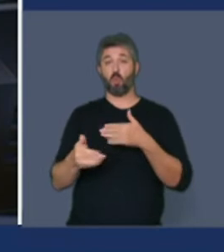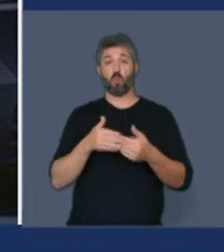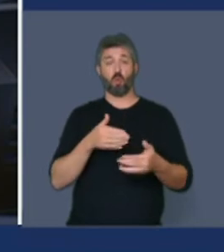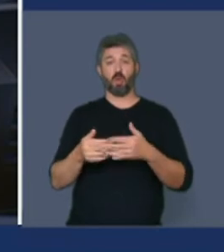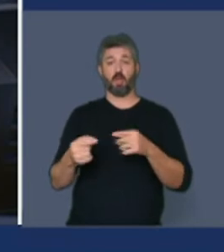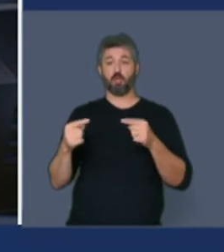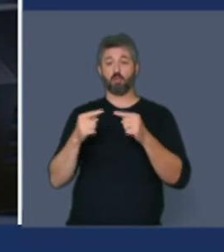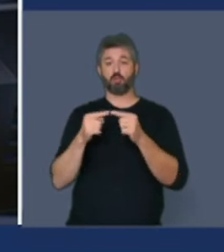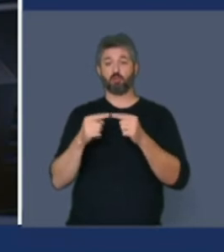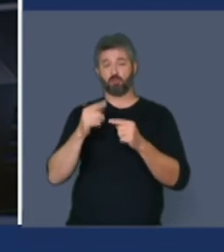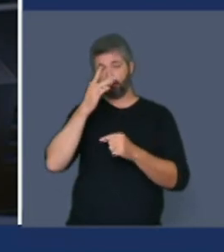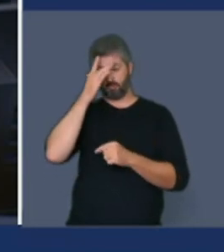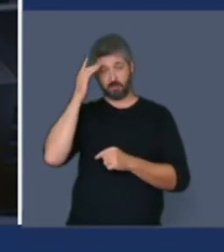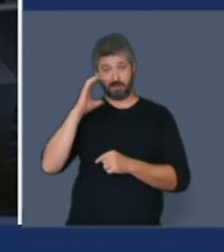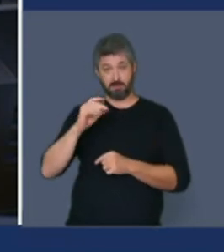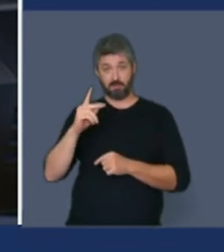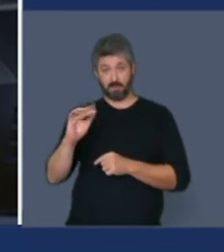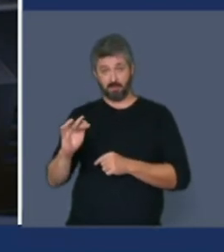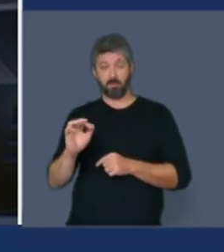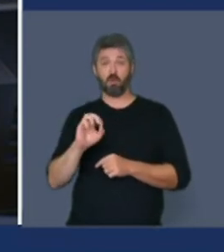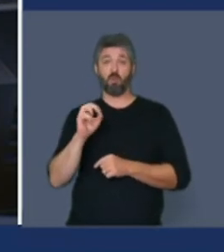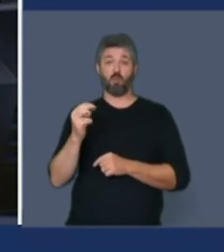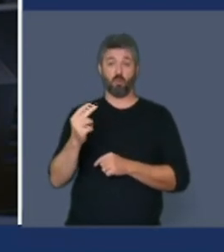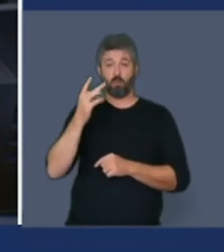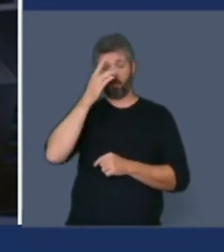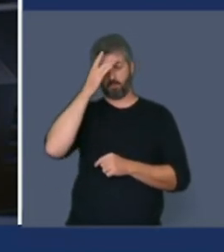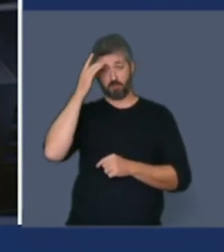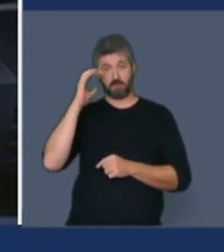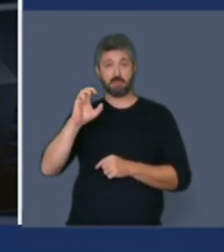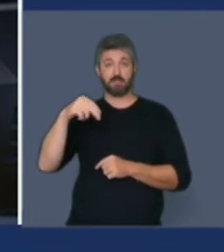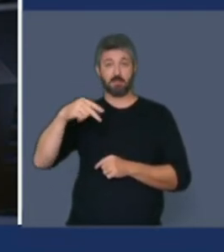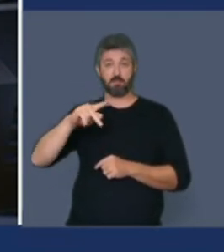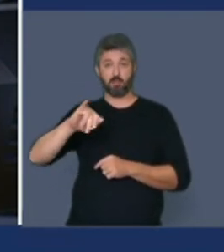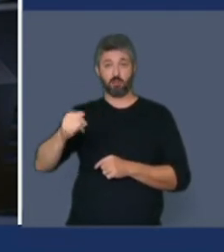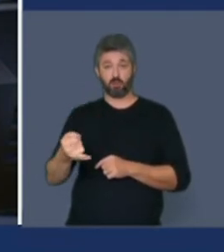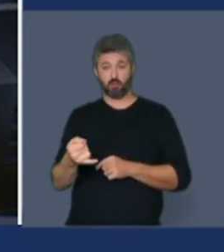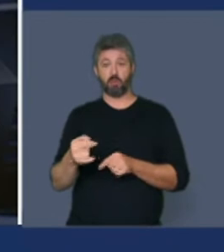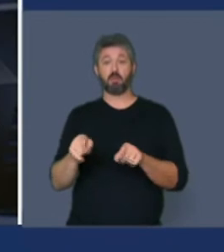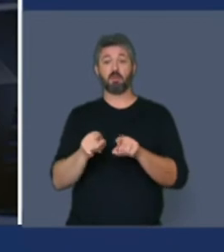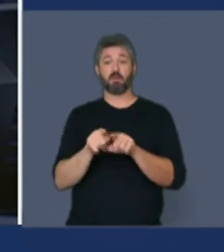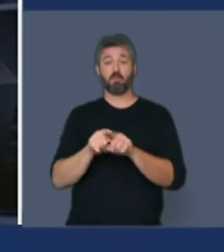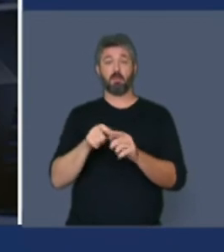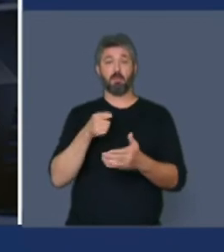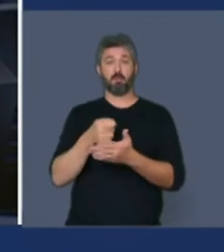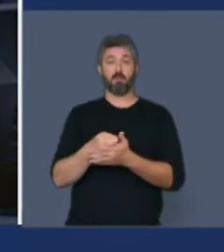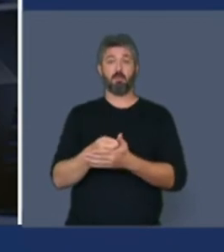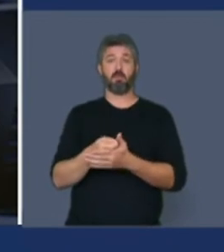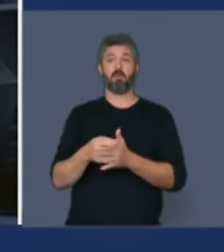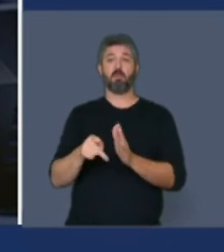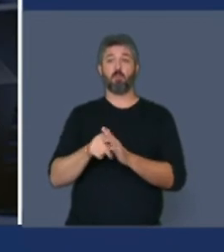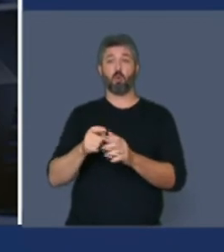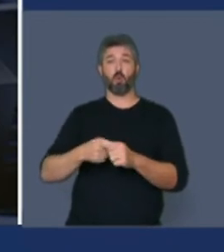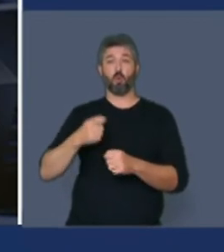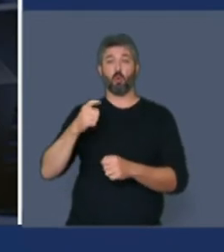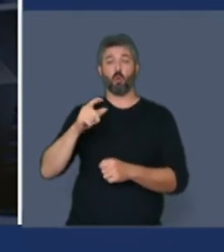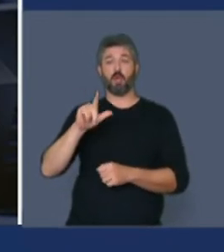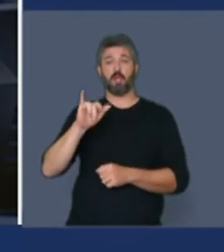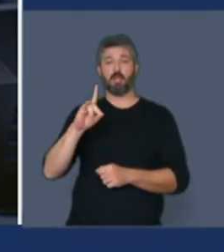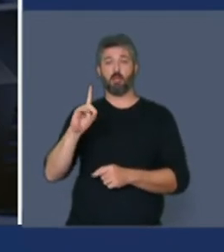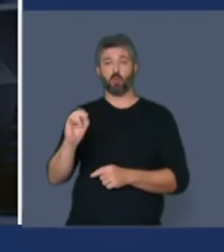PROVENTOS DE QUALQUER NATUREZA DAS PESSOAS FÍSICAS E DAS PESSOAS JURÍDICAS E DA CONTRIBUIÇÃO SOCIAL SOBRE O LUCRO LÍQUIDO. DOS SENHORES LÍDERES, PARA ENCAMINHAR O